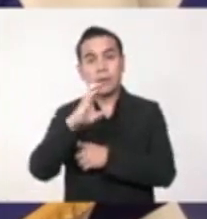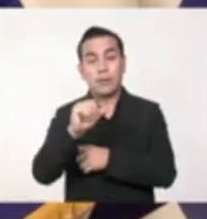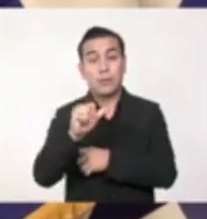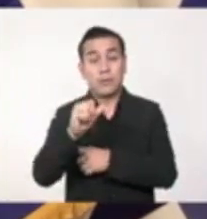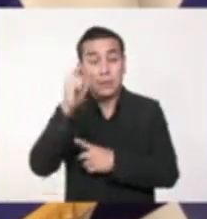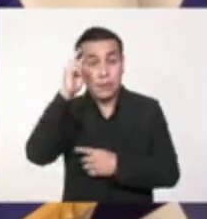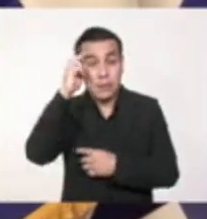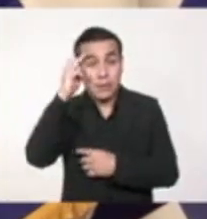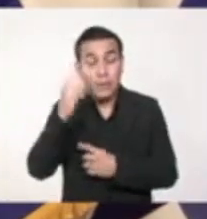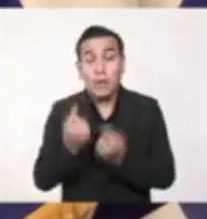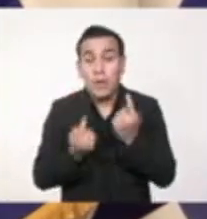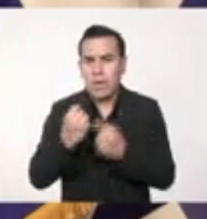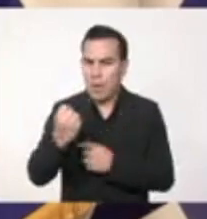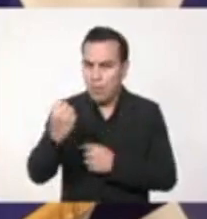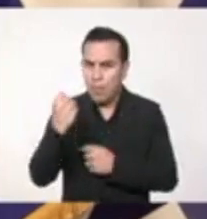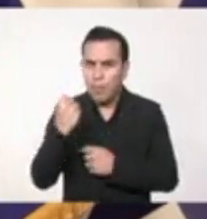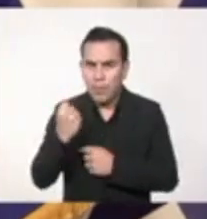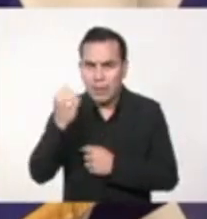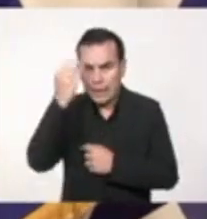importantes, claro, son expresiones de la sociedad,